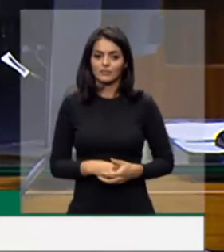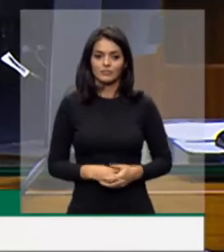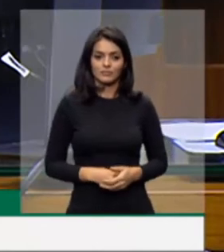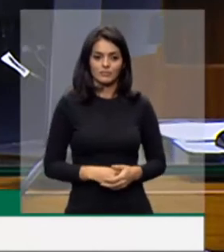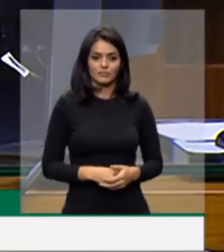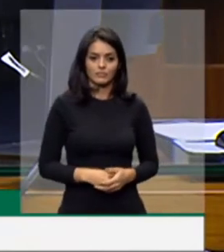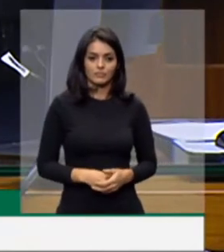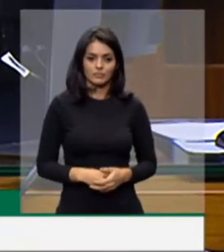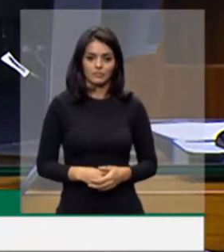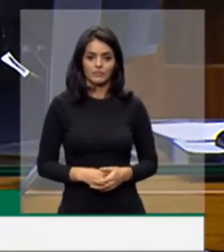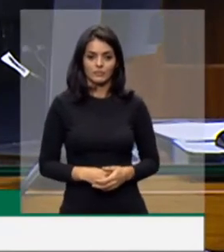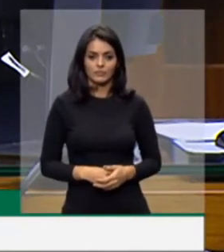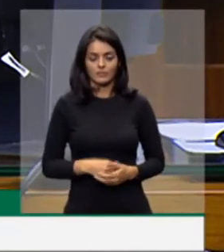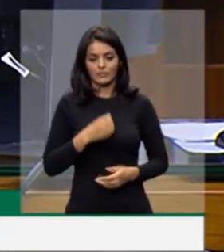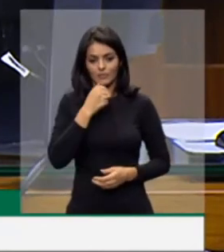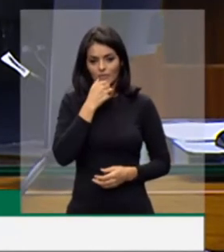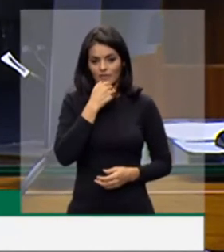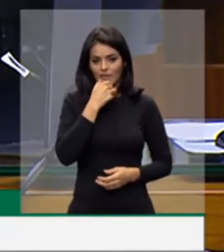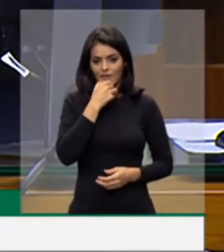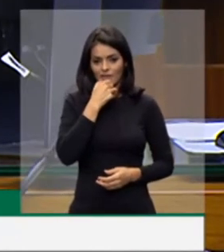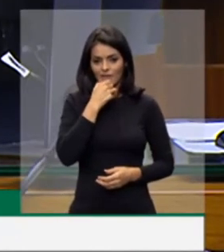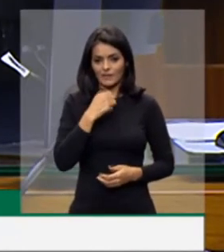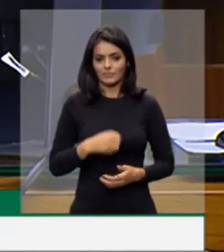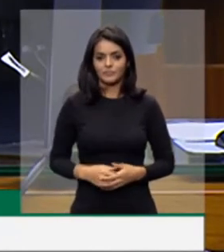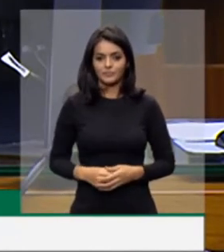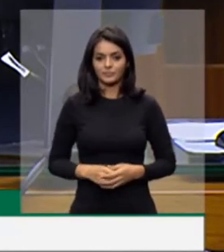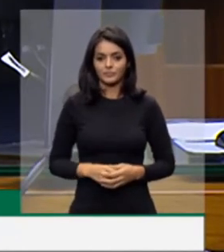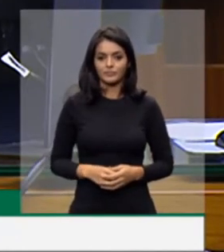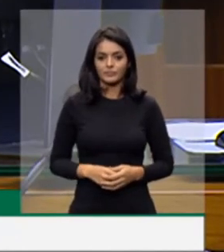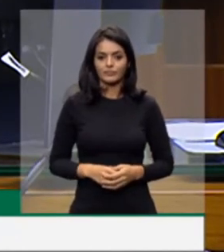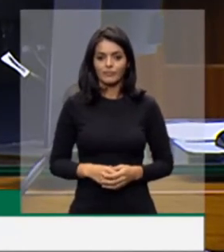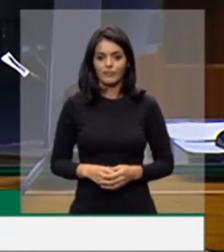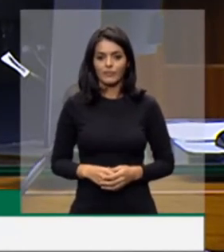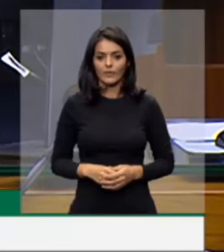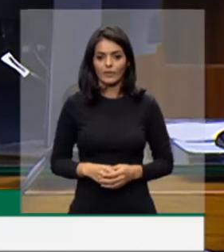PARLAMENTARES RESULTADO A GENTE ACABOU FALANDO NÃO. E